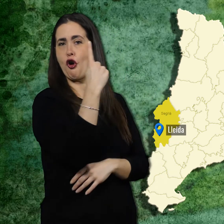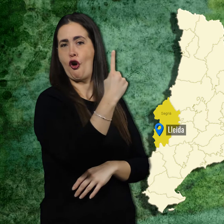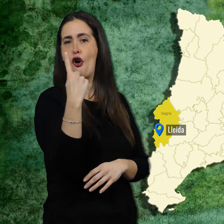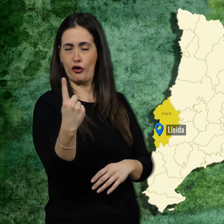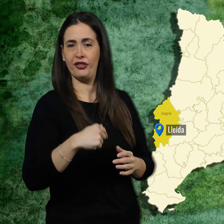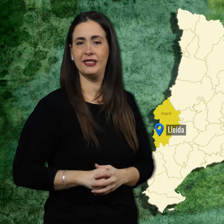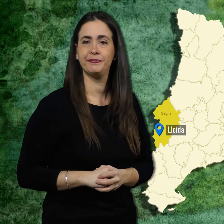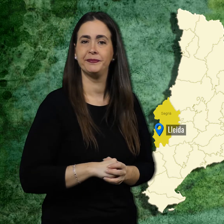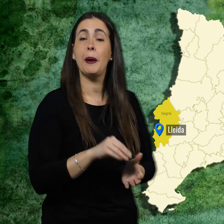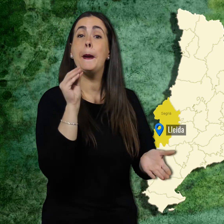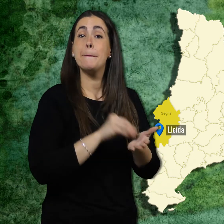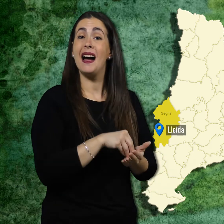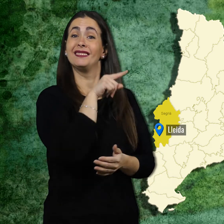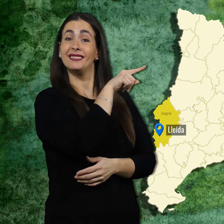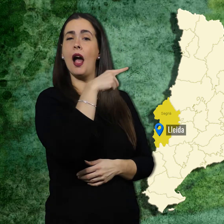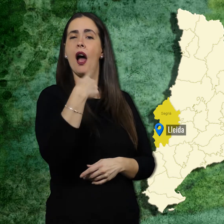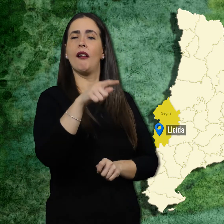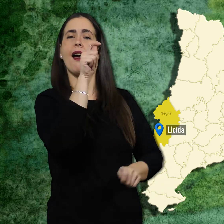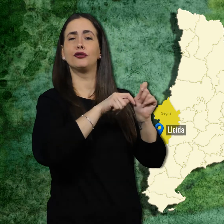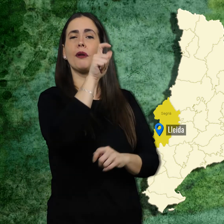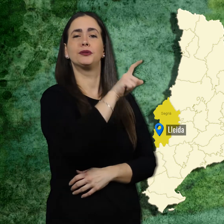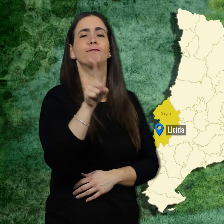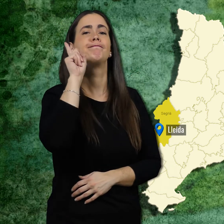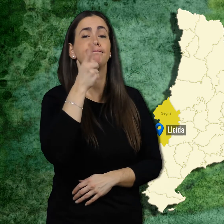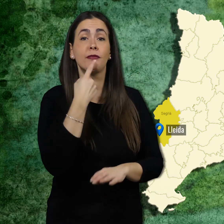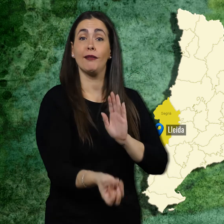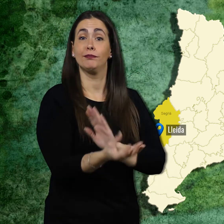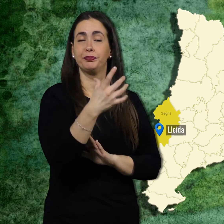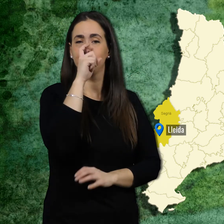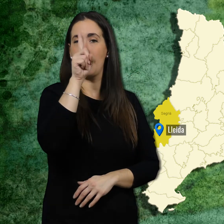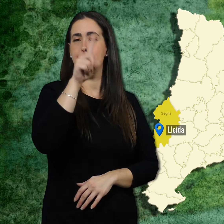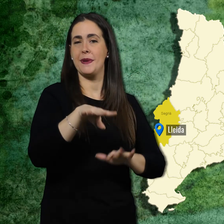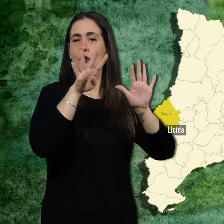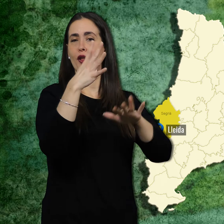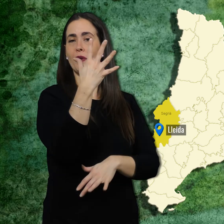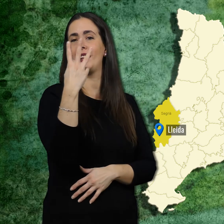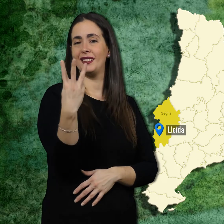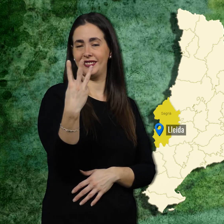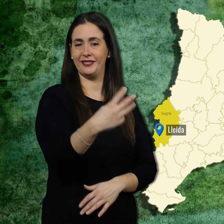Hi ha l’Associació de Persones Sordes de Lleida, fundada l’any 1953.